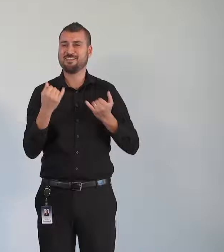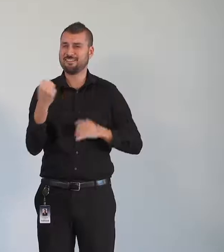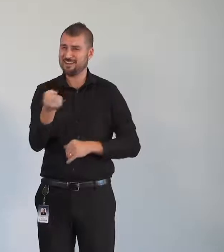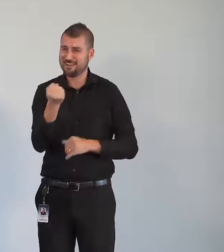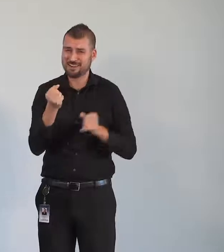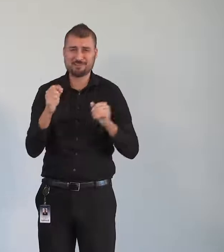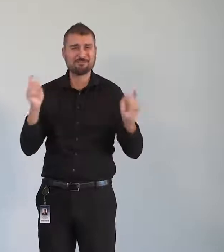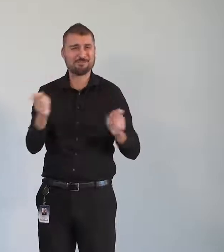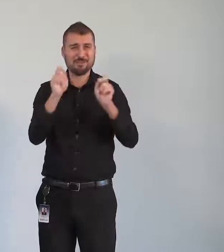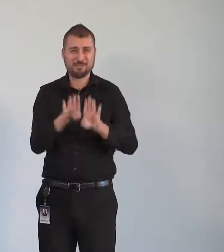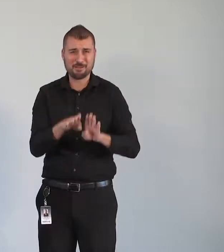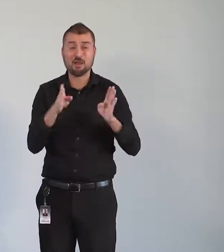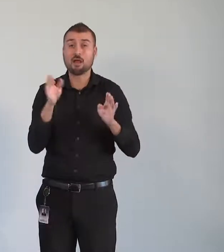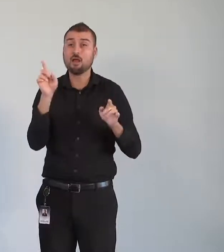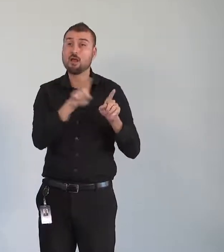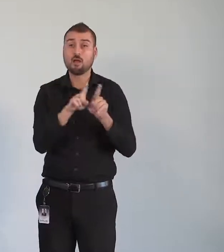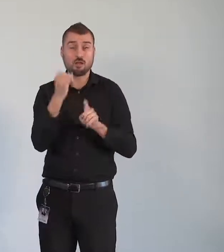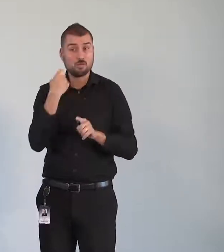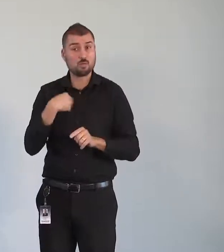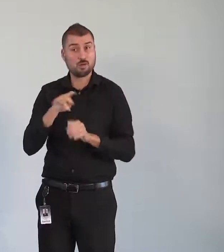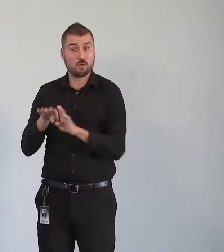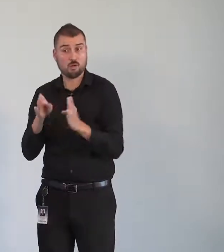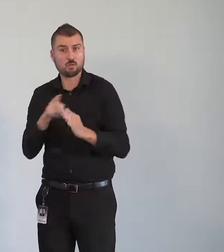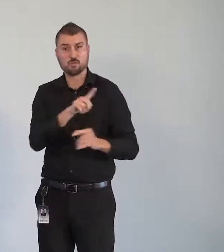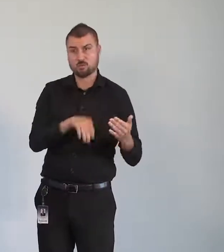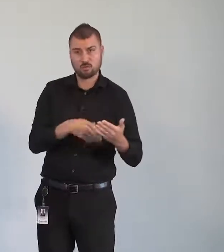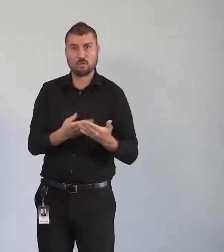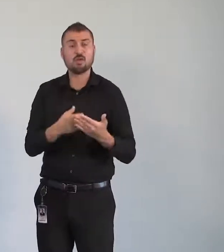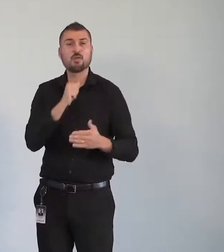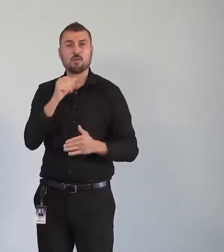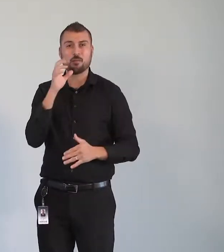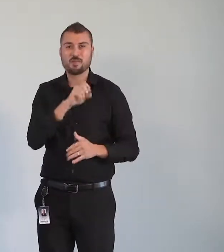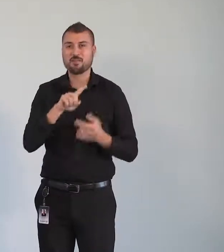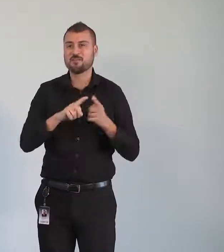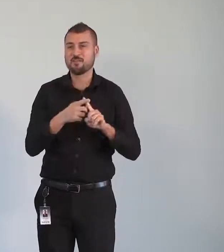tenerlos con nosotros el sábado para celebrar la inauguración de esta exposición